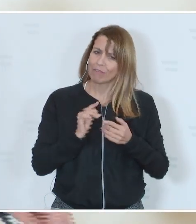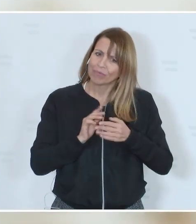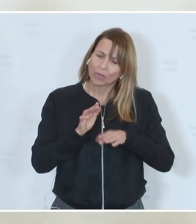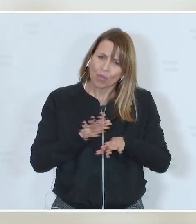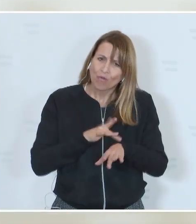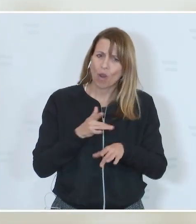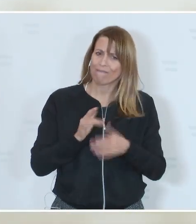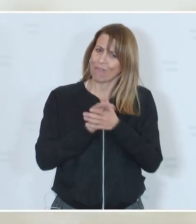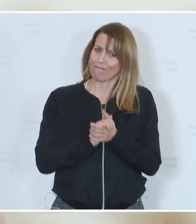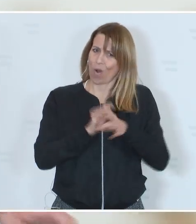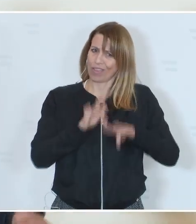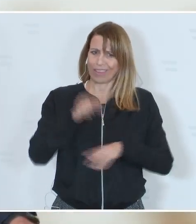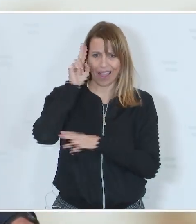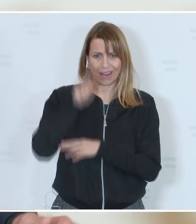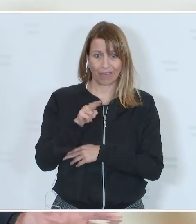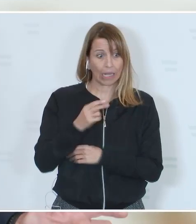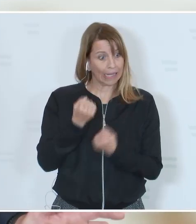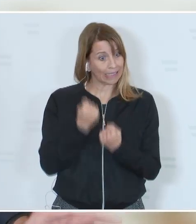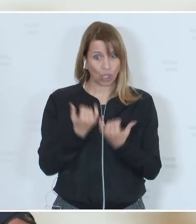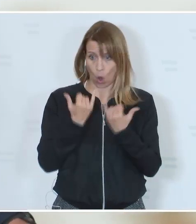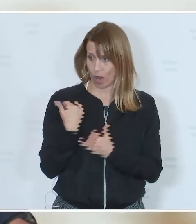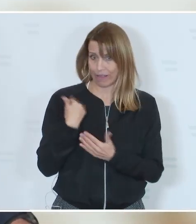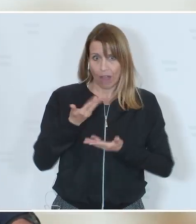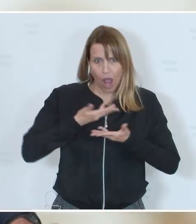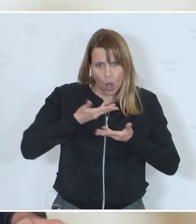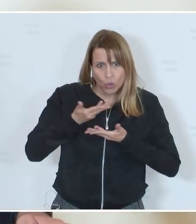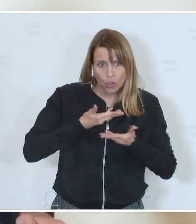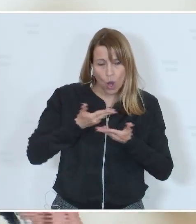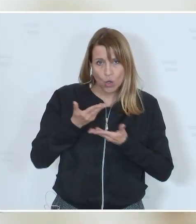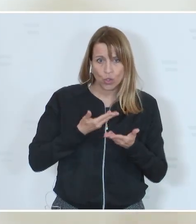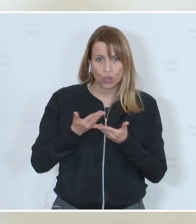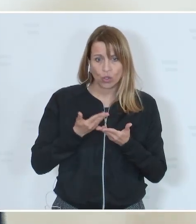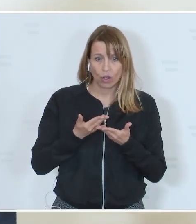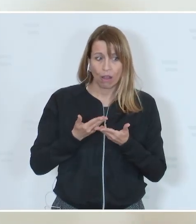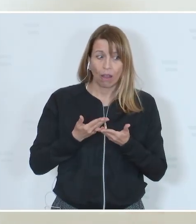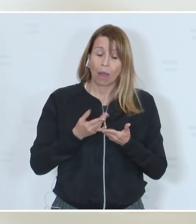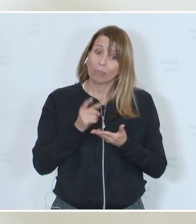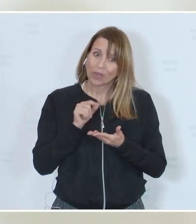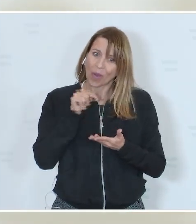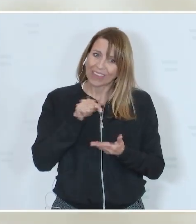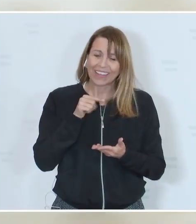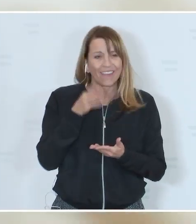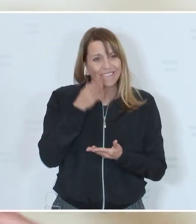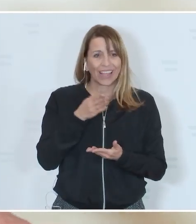ganz sicher, dass unser heutiger Austausch unsere Beziehungen weiterhin lenken und fördern wird.